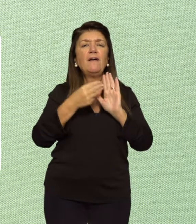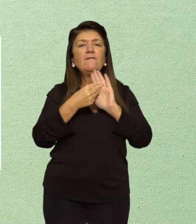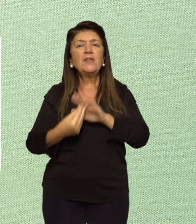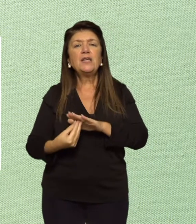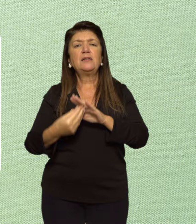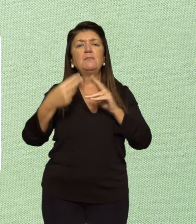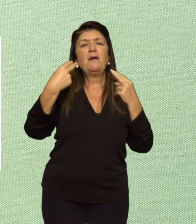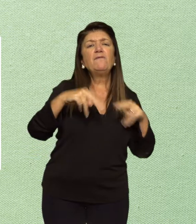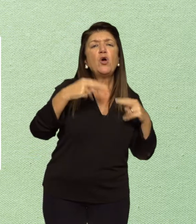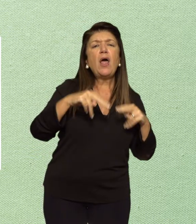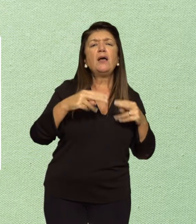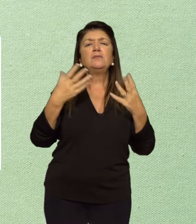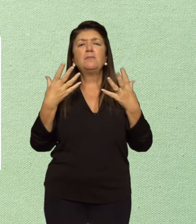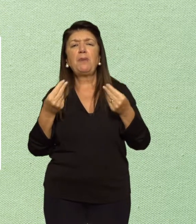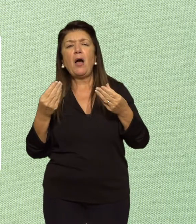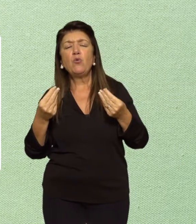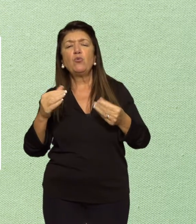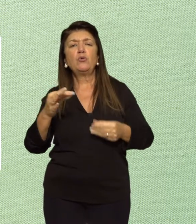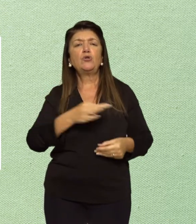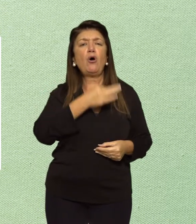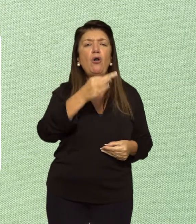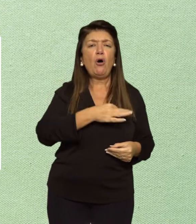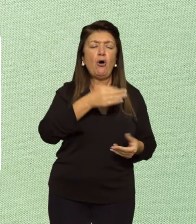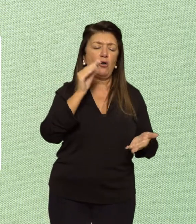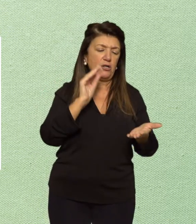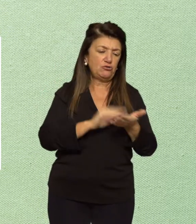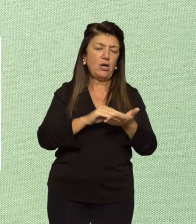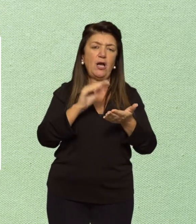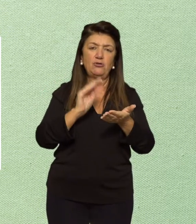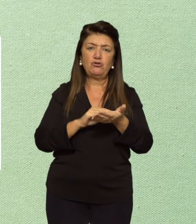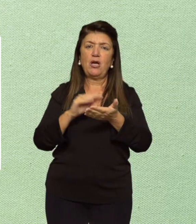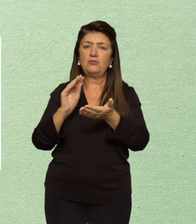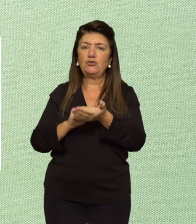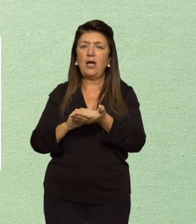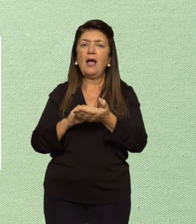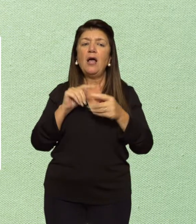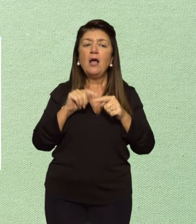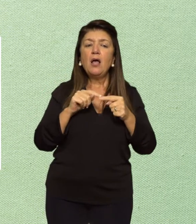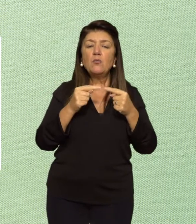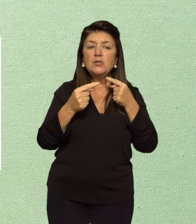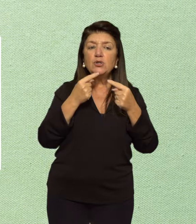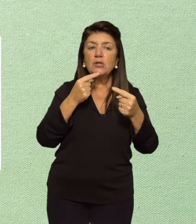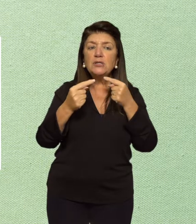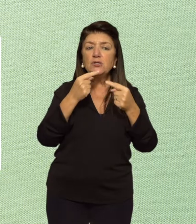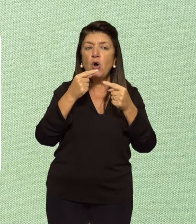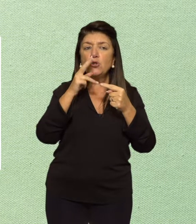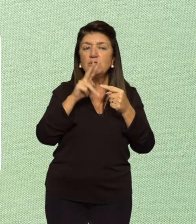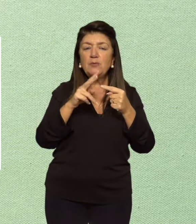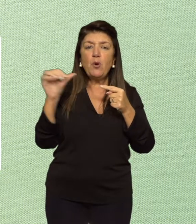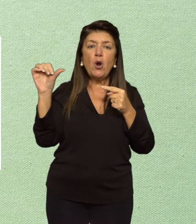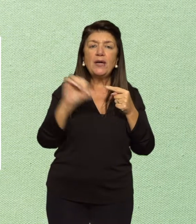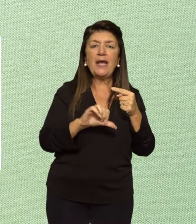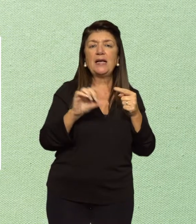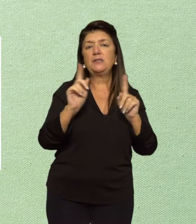il dolore che ci sono. -Non è un discorso di negazione questo assolutamente... -No lo rispettiamo,